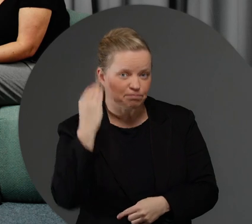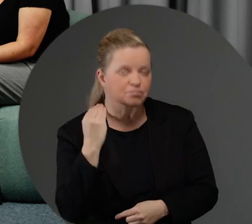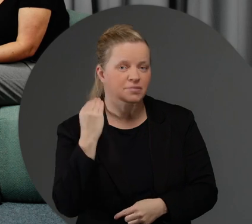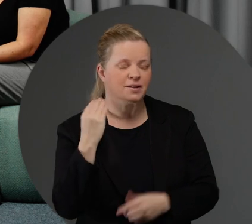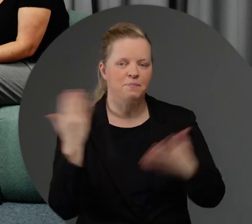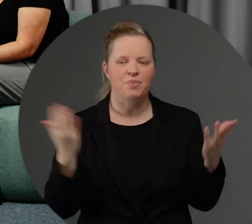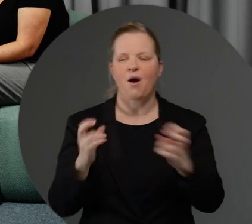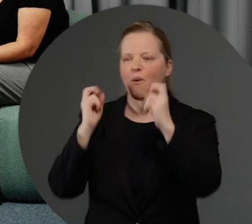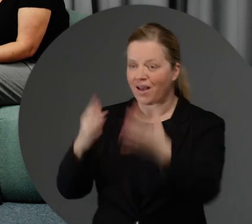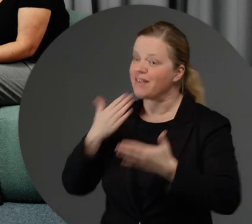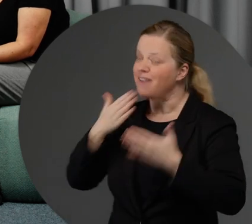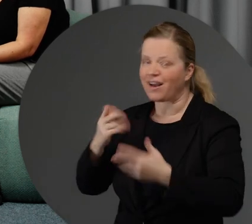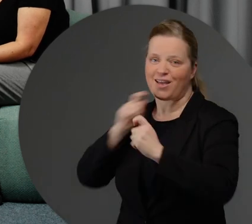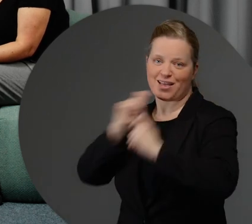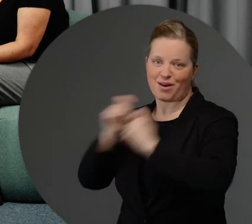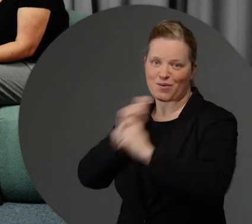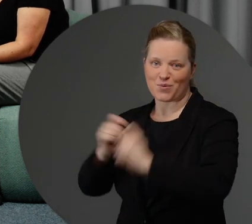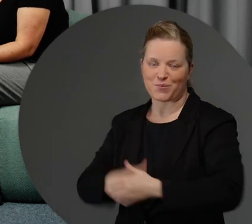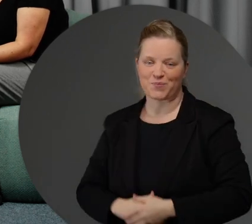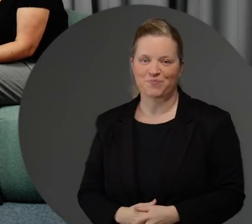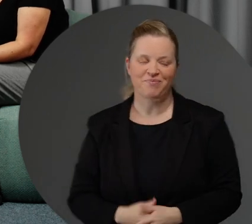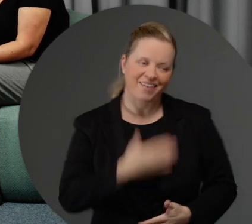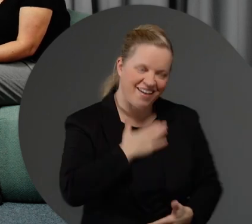Ja, danke auf jeden Fall für das Interview. Gerne.